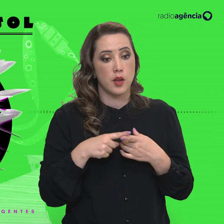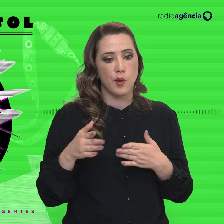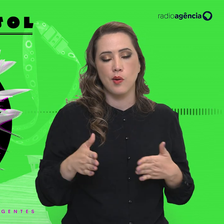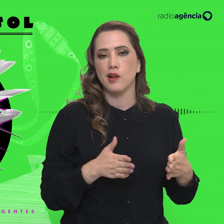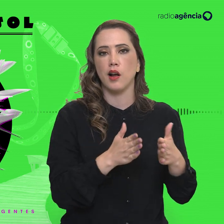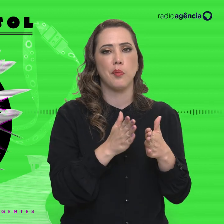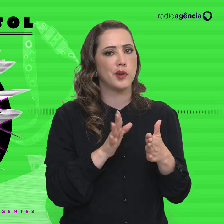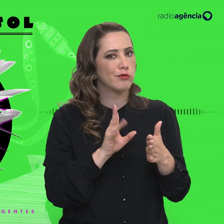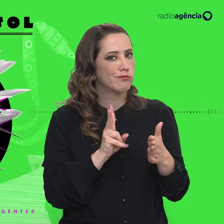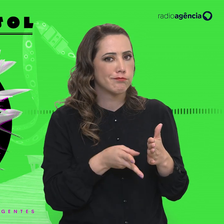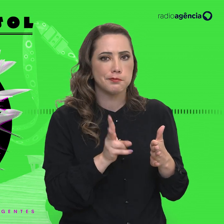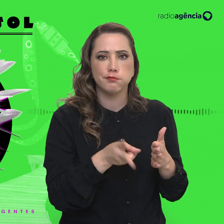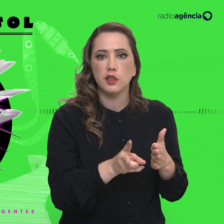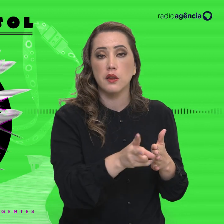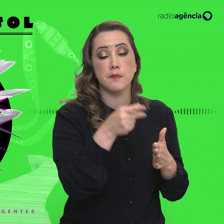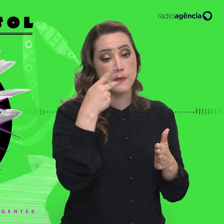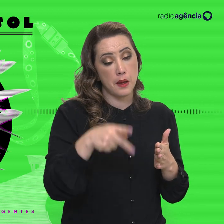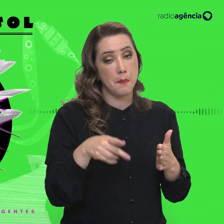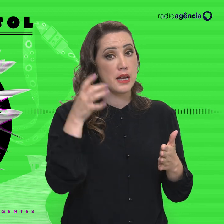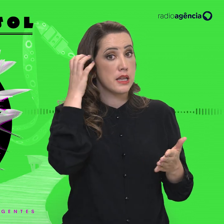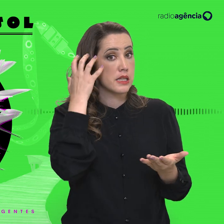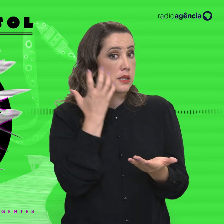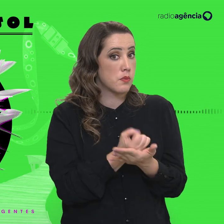não só para esse podcast, mas para comunicação pública.